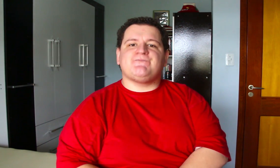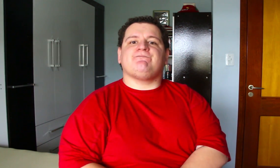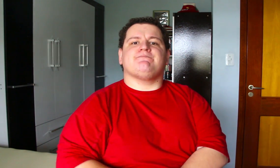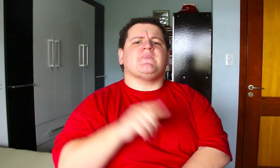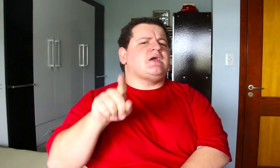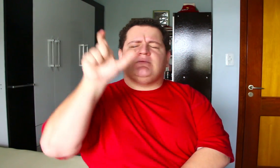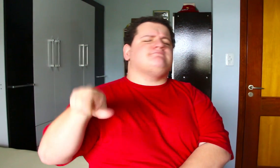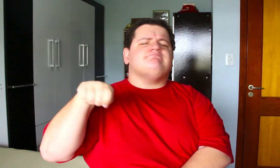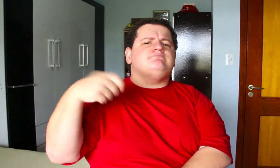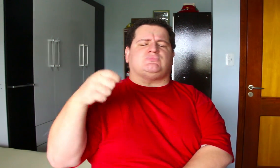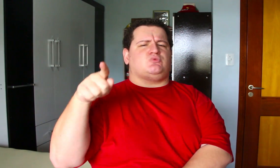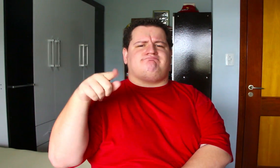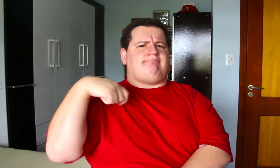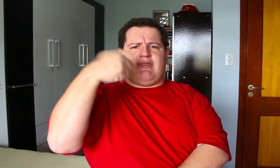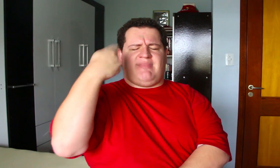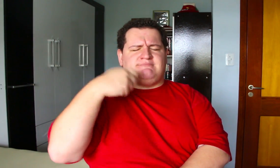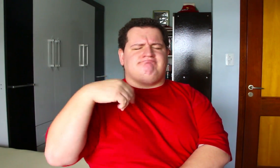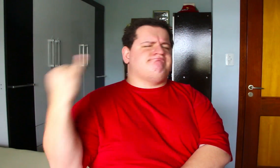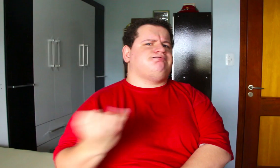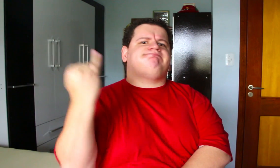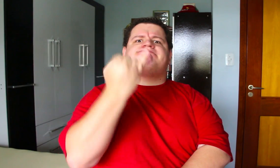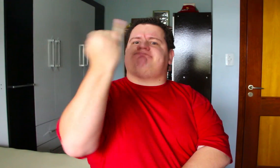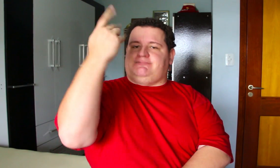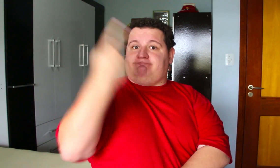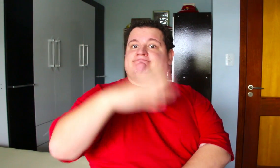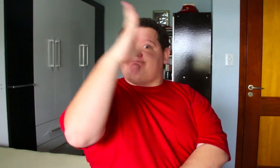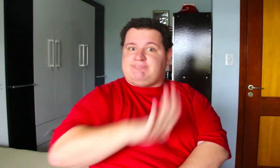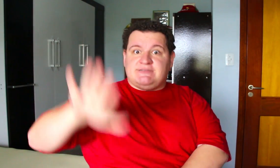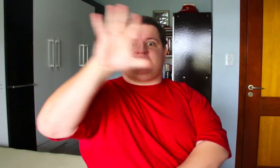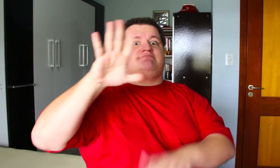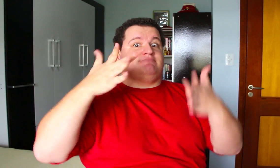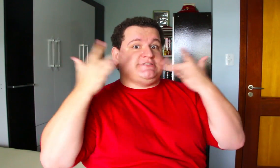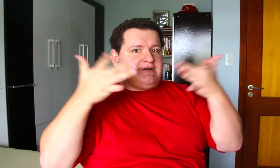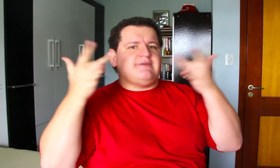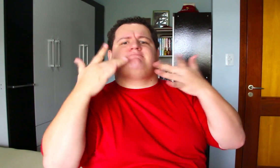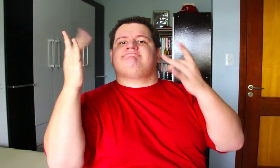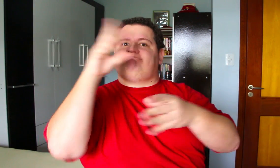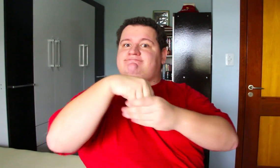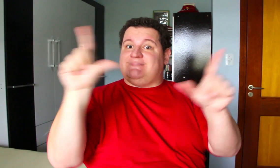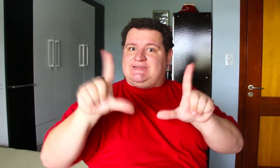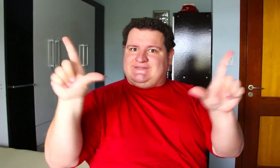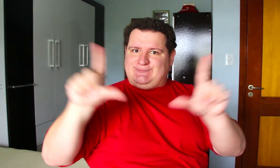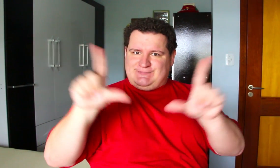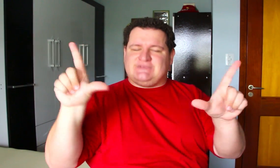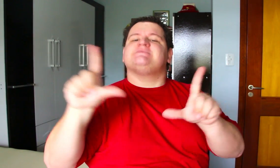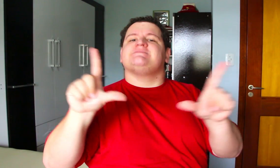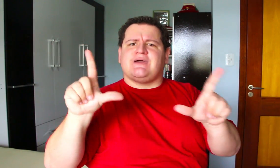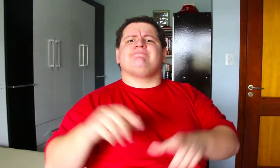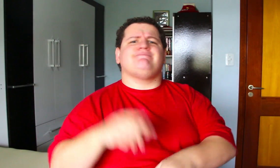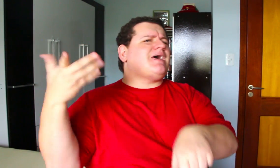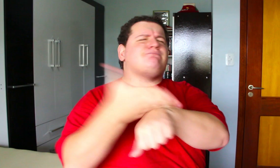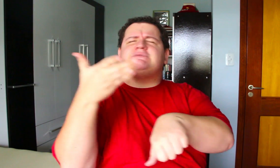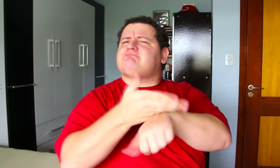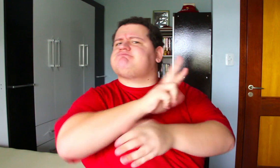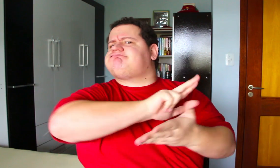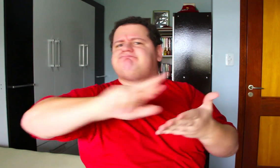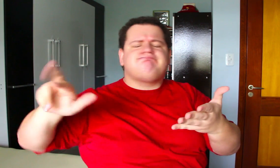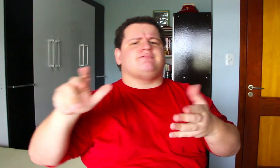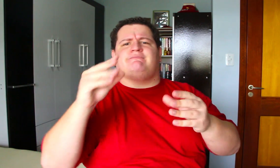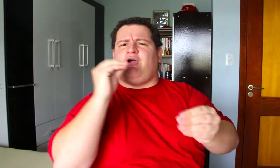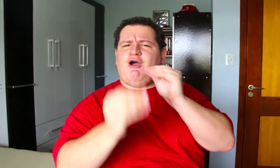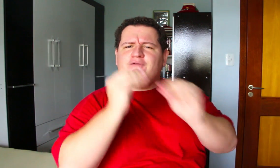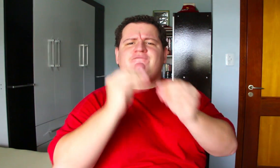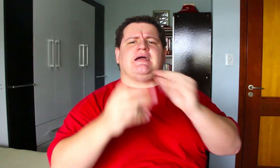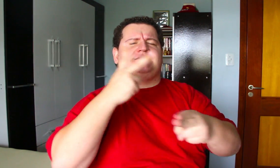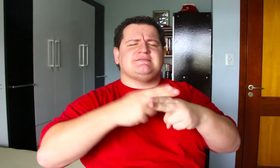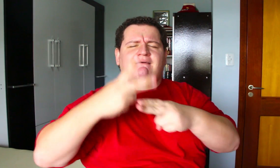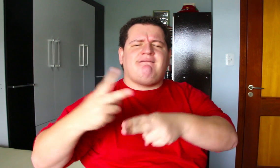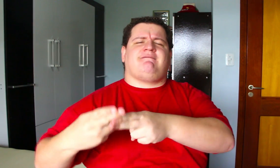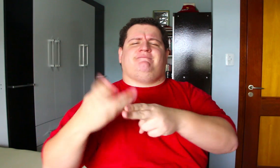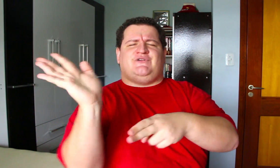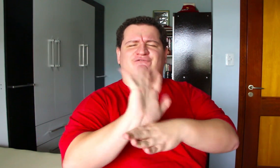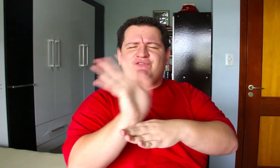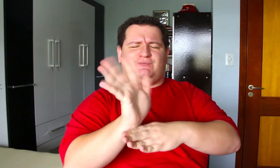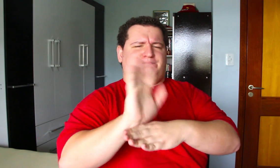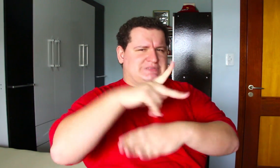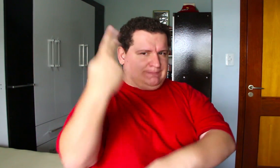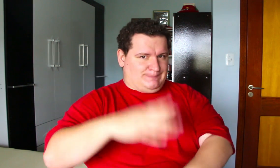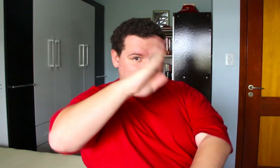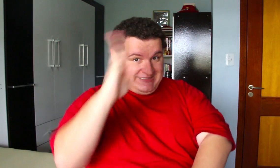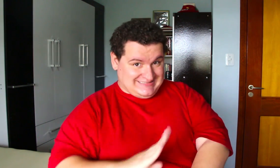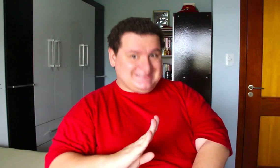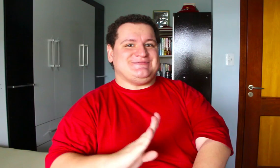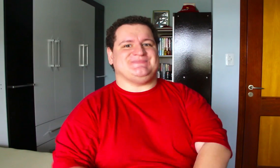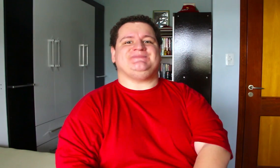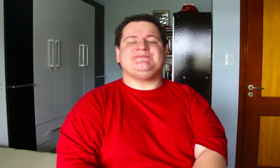É considerada uma das maiores atrizes do teatro e da teledramaturgia do país, participou de várias novelas, séries e filmes.